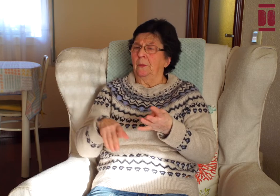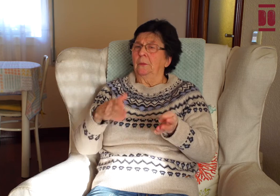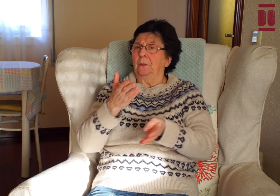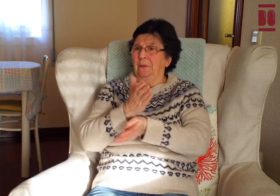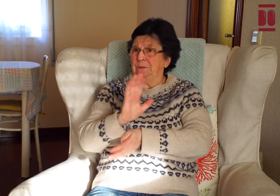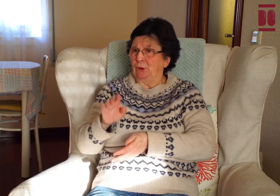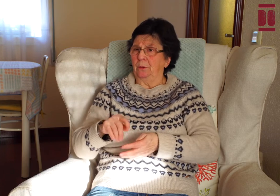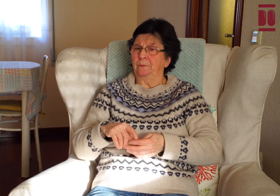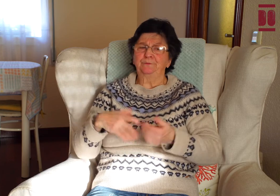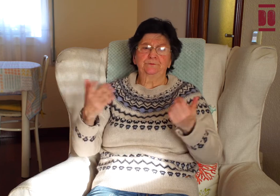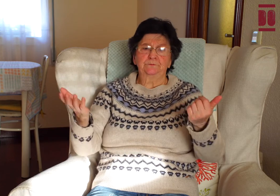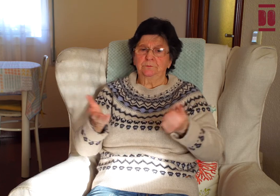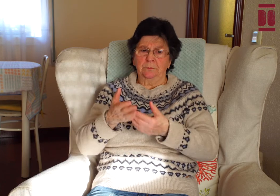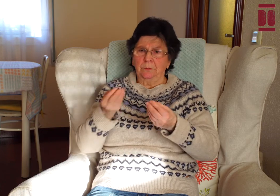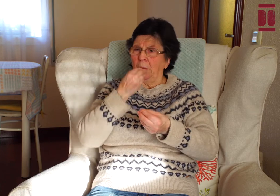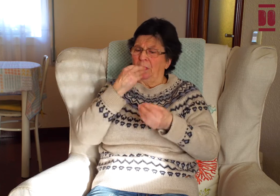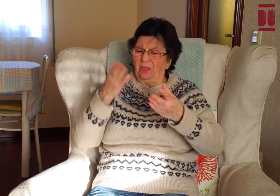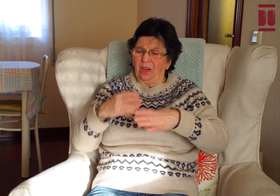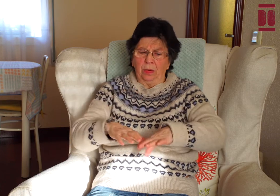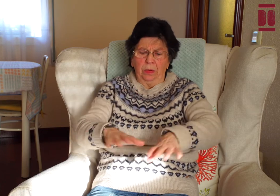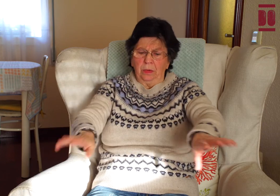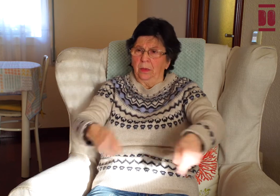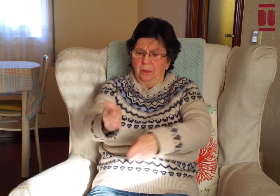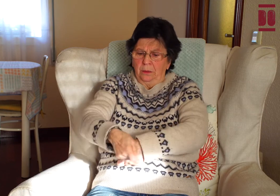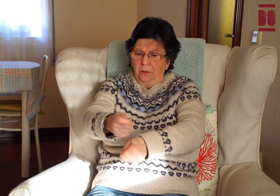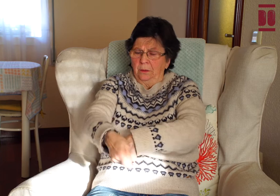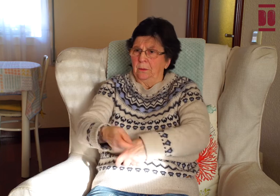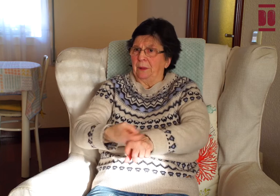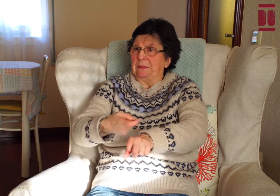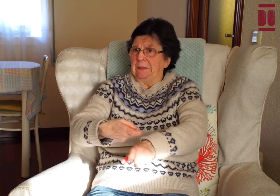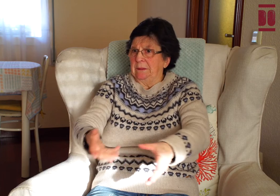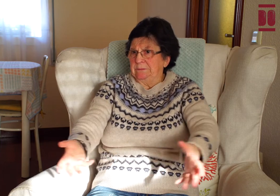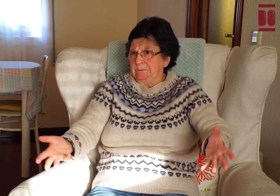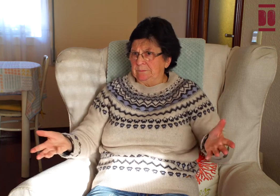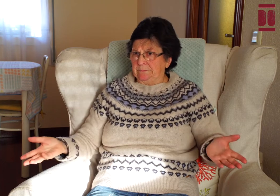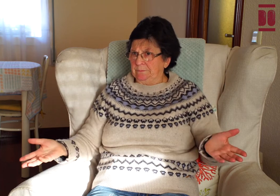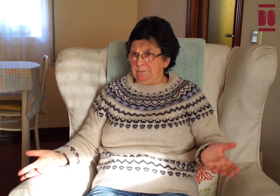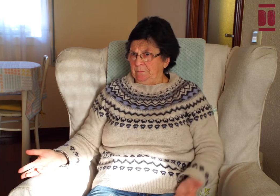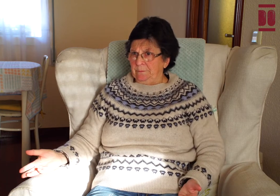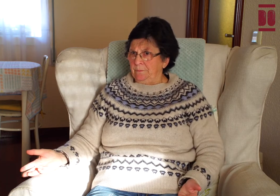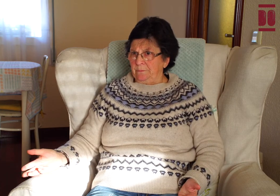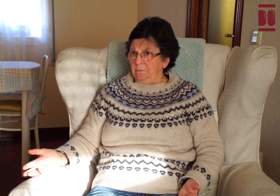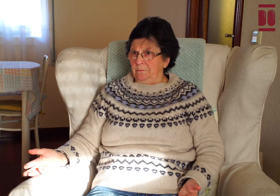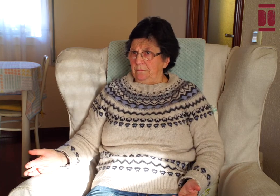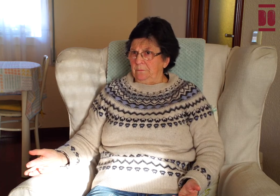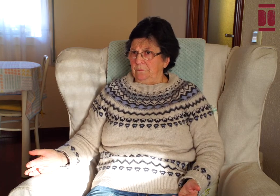queso... ¿Qué más? De comer casi nada, unas patatas...: lo que cultivamos en la huerta.